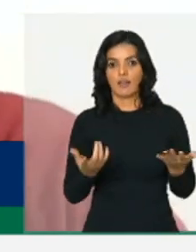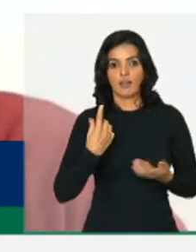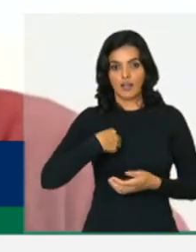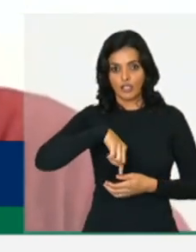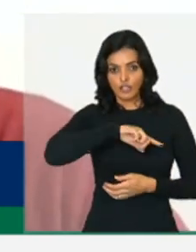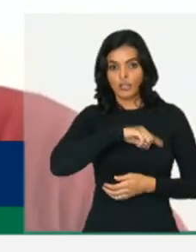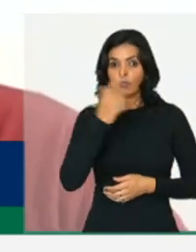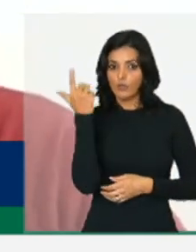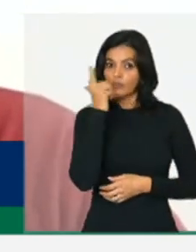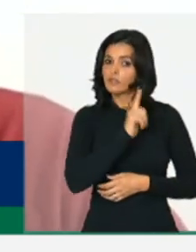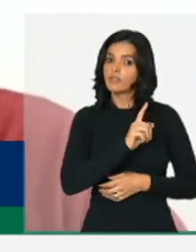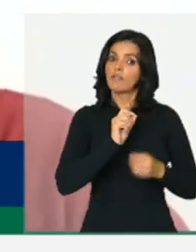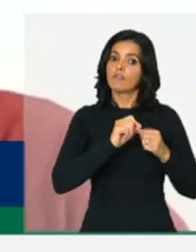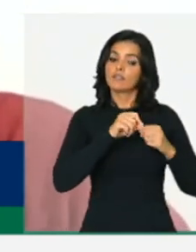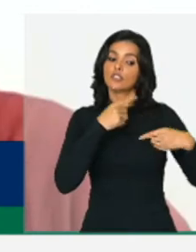SIM AO REQUERIMENTO DO PSOL E